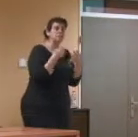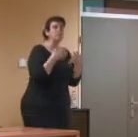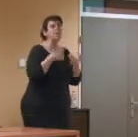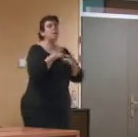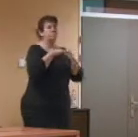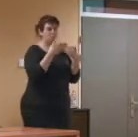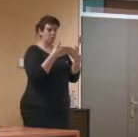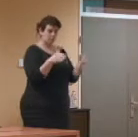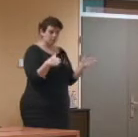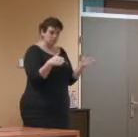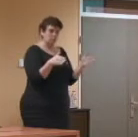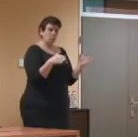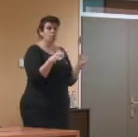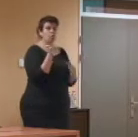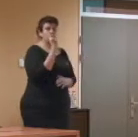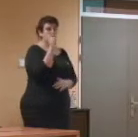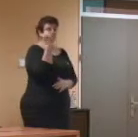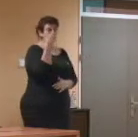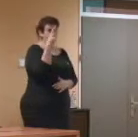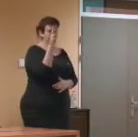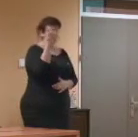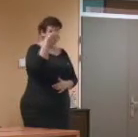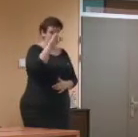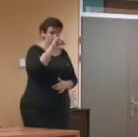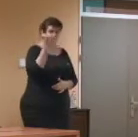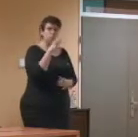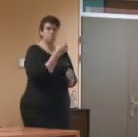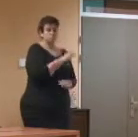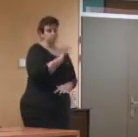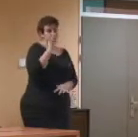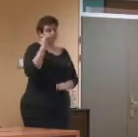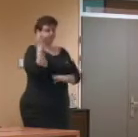Roberto Jaramillo que quiere deciros unas palabras.